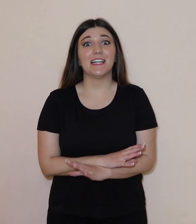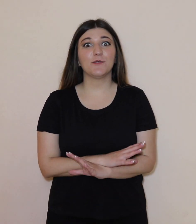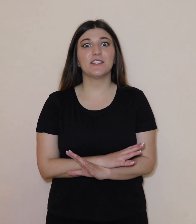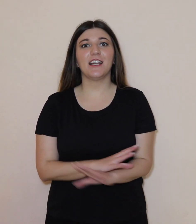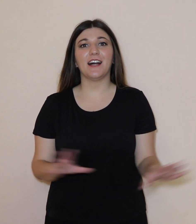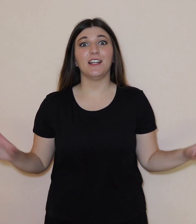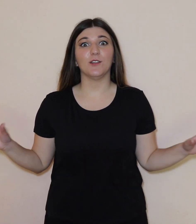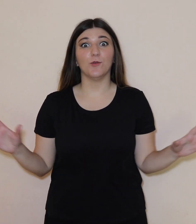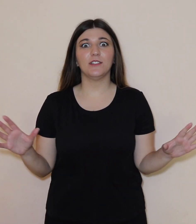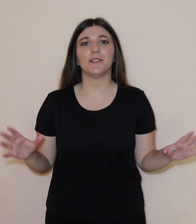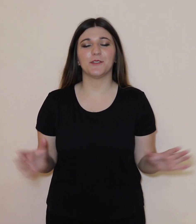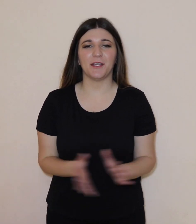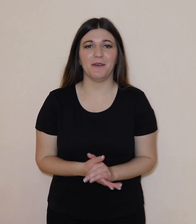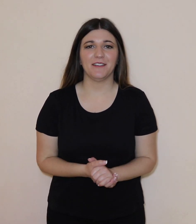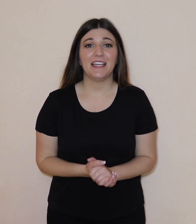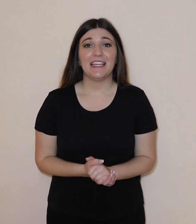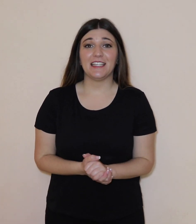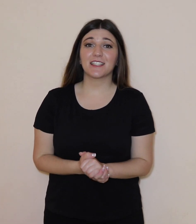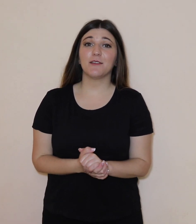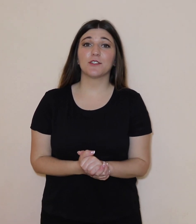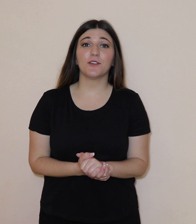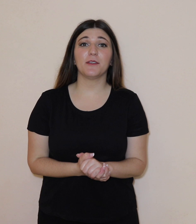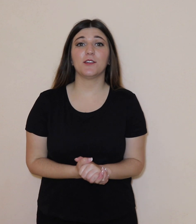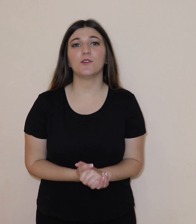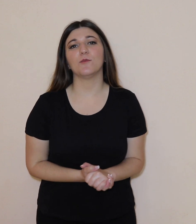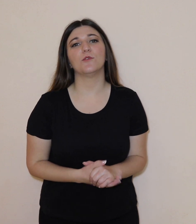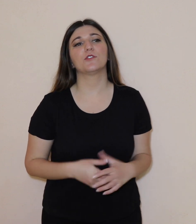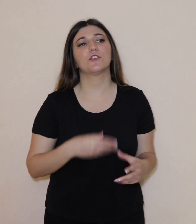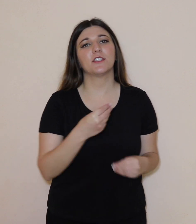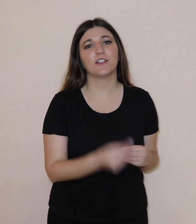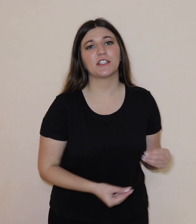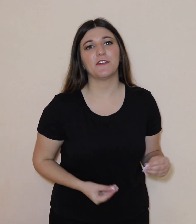Llegamos ya al último tema y es que hemos ido viendo muchos signos diferentes,